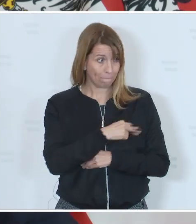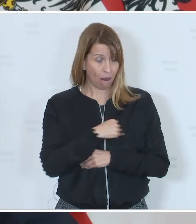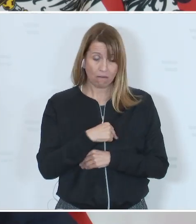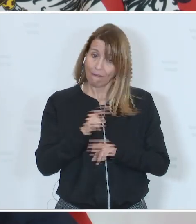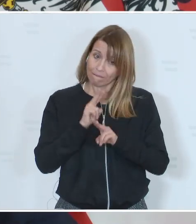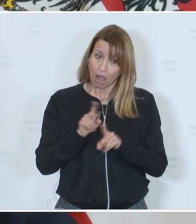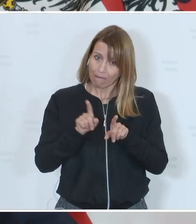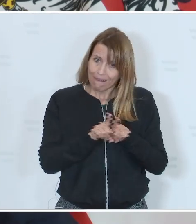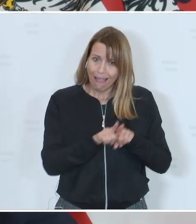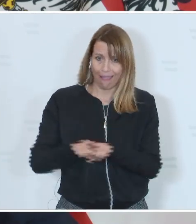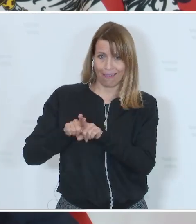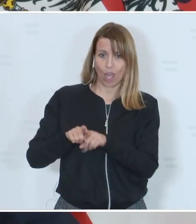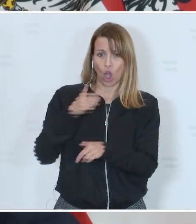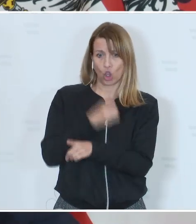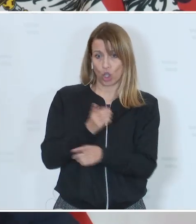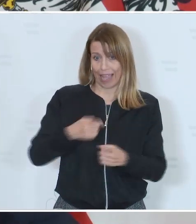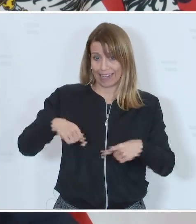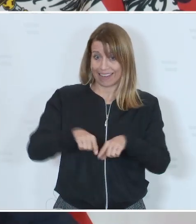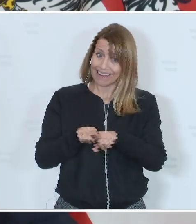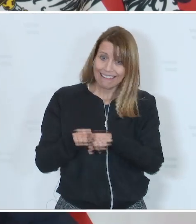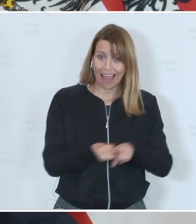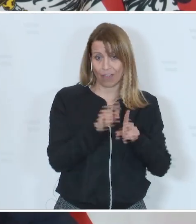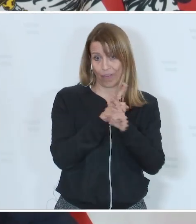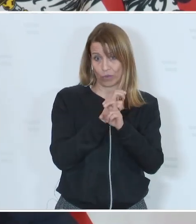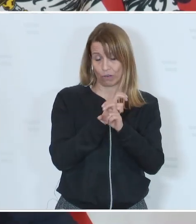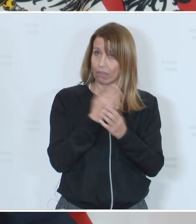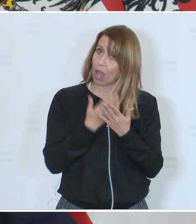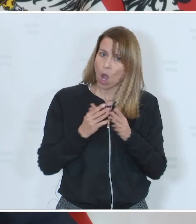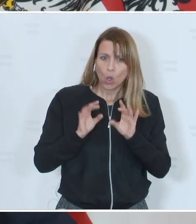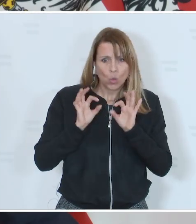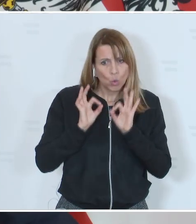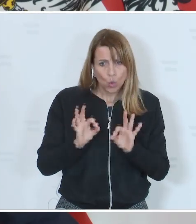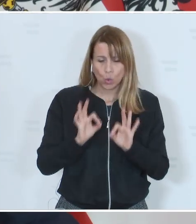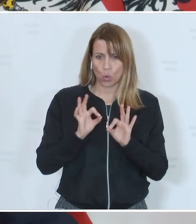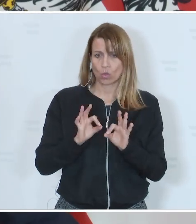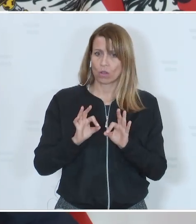Land sowie Österreich und es tut gut, dass Neutralität auch so wieder sichtbar an Wert